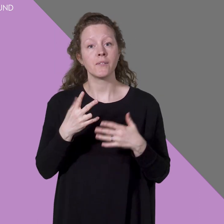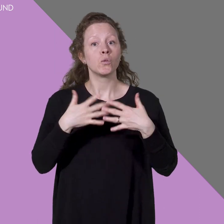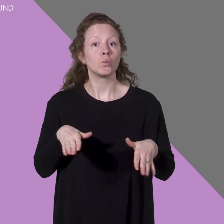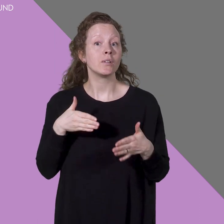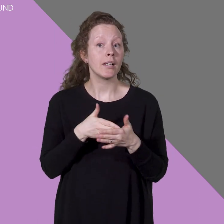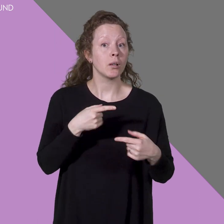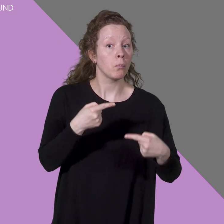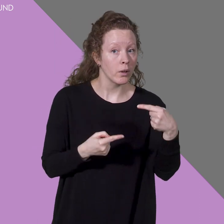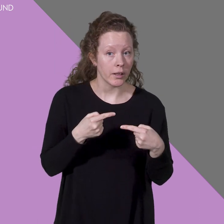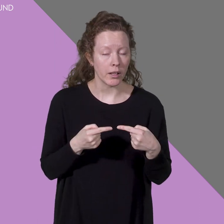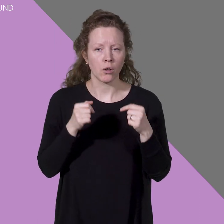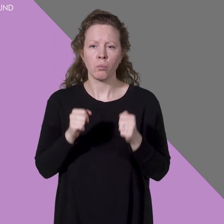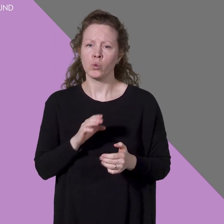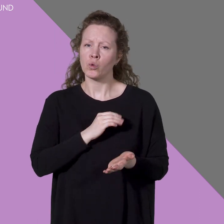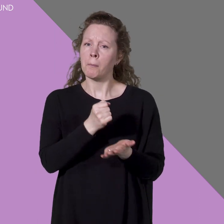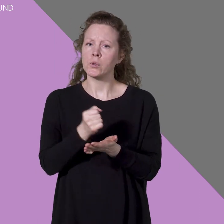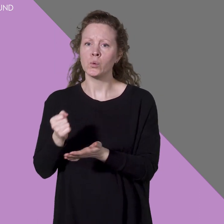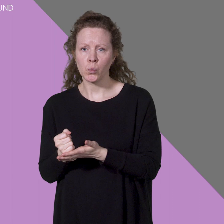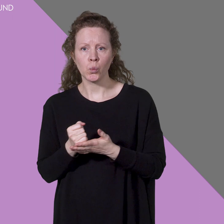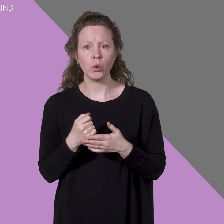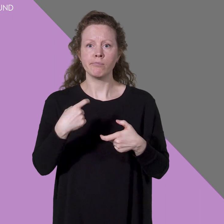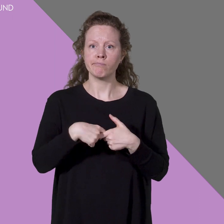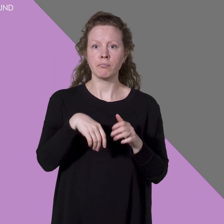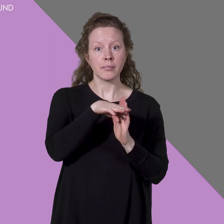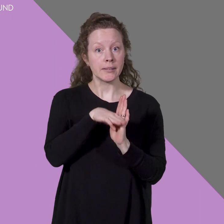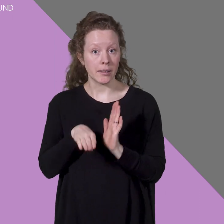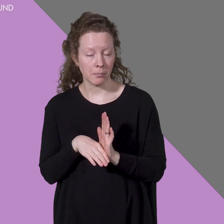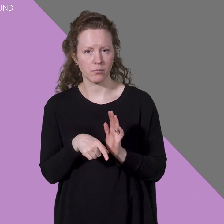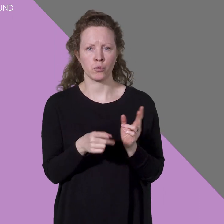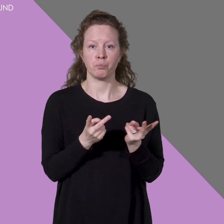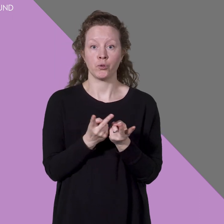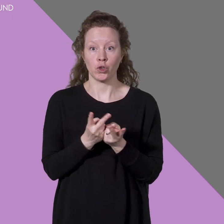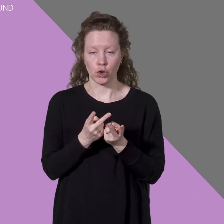för funktionshinderpolitiken slås fast med principbeslut -